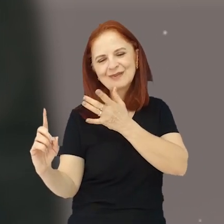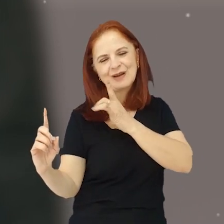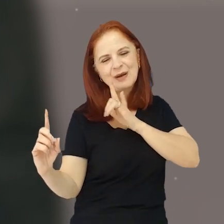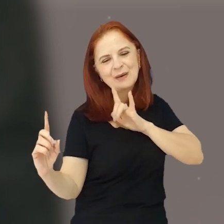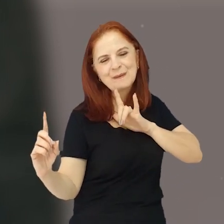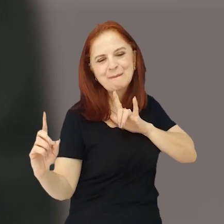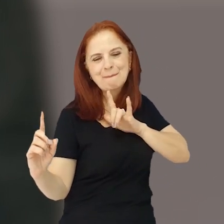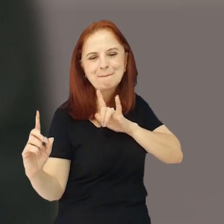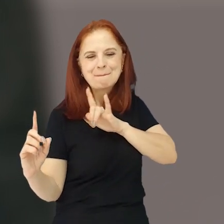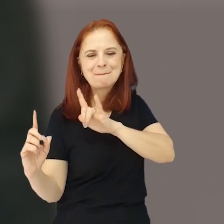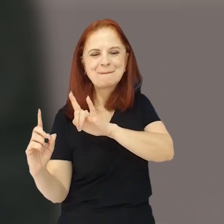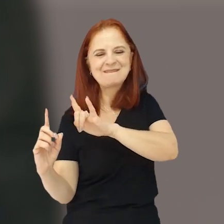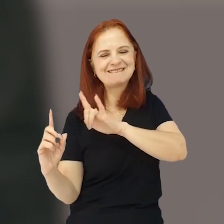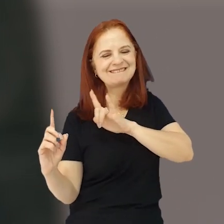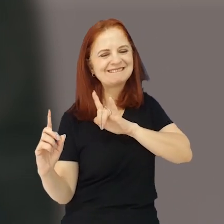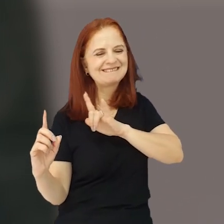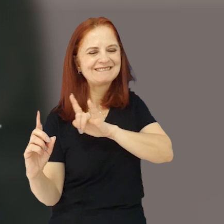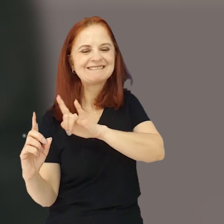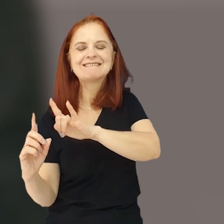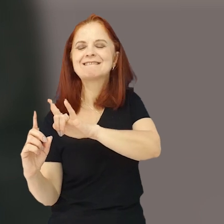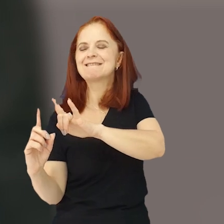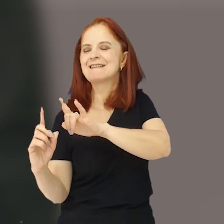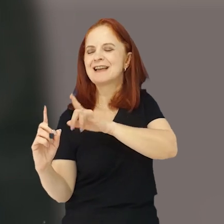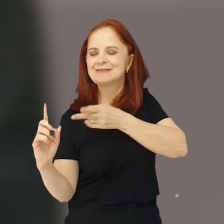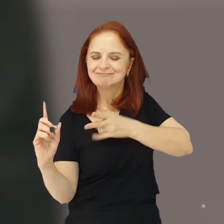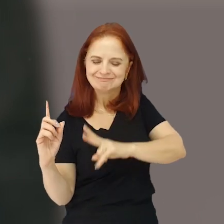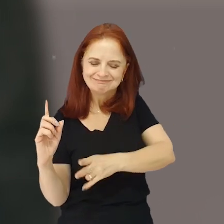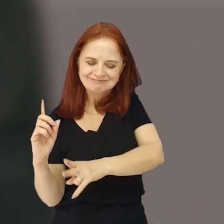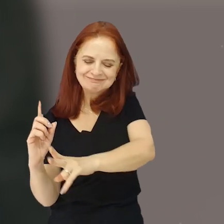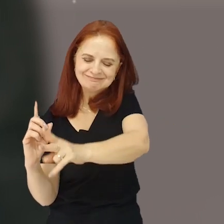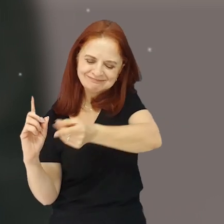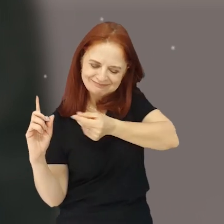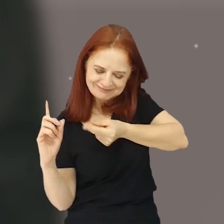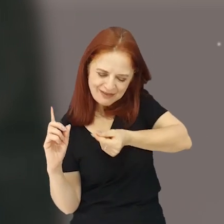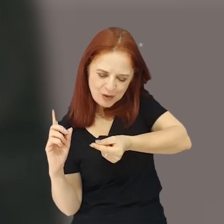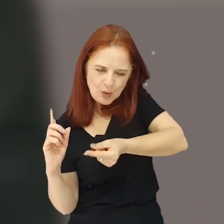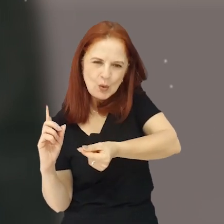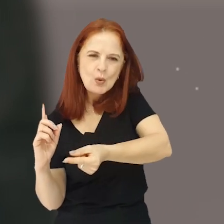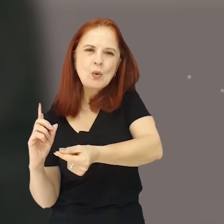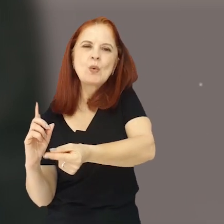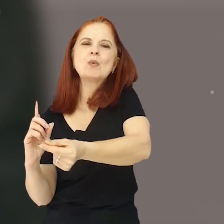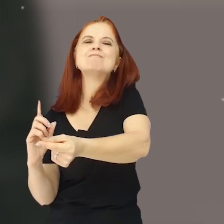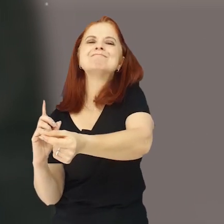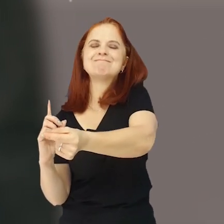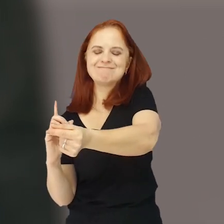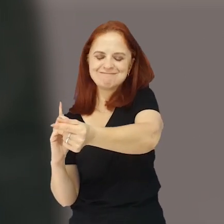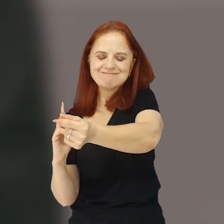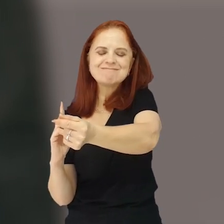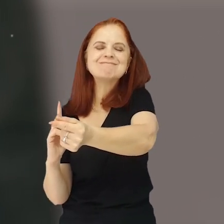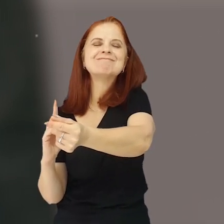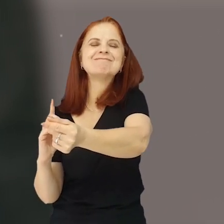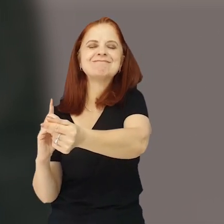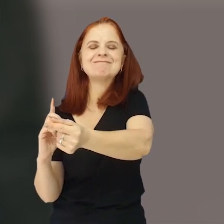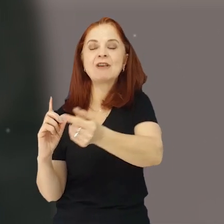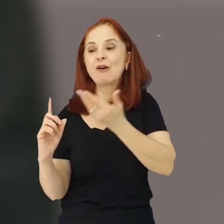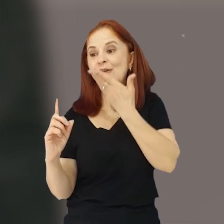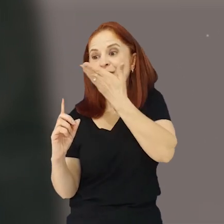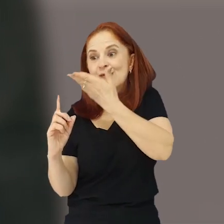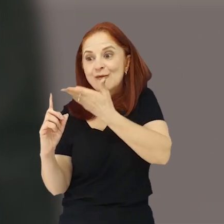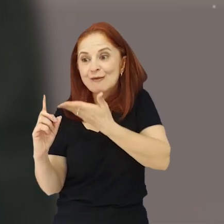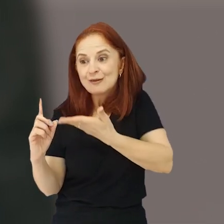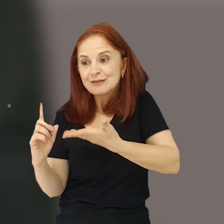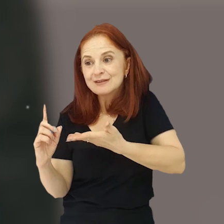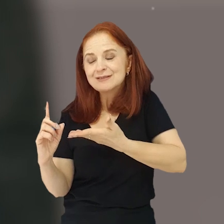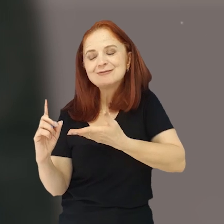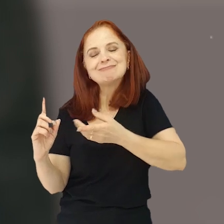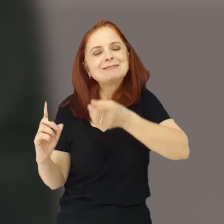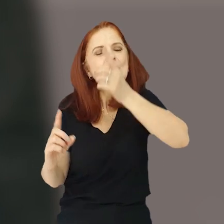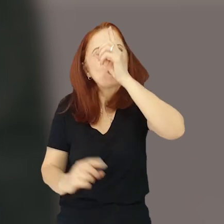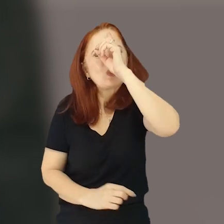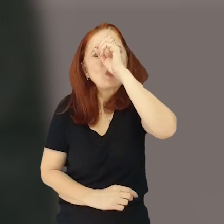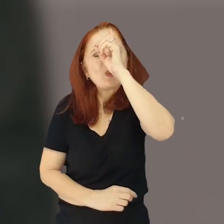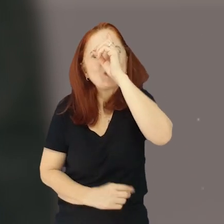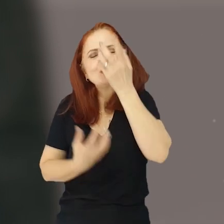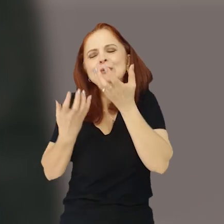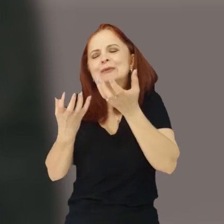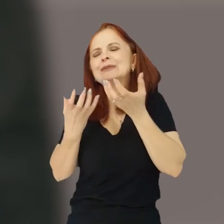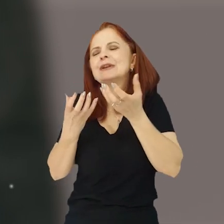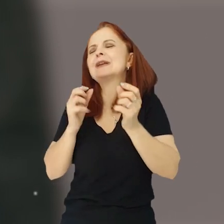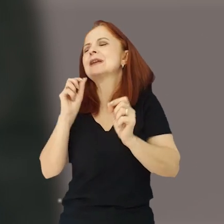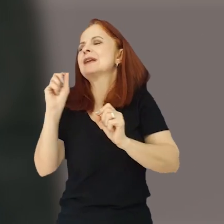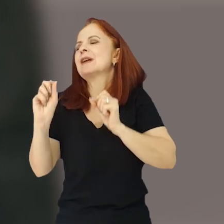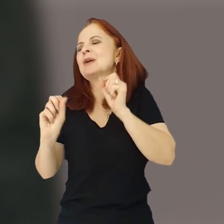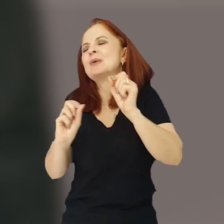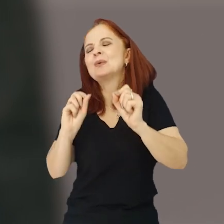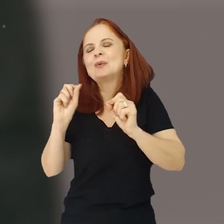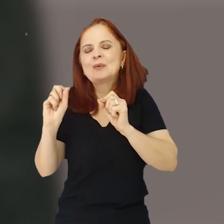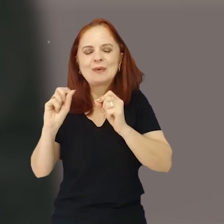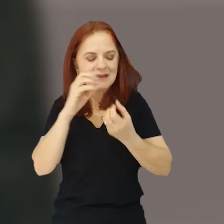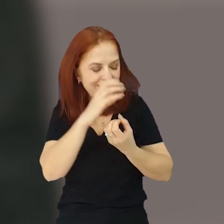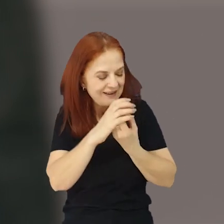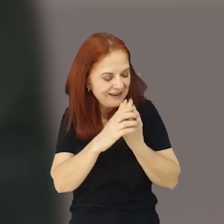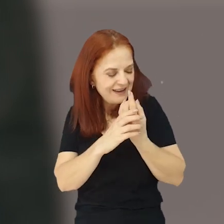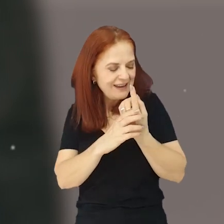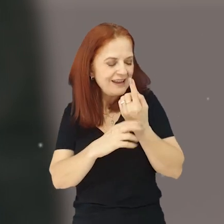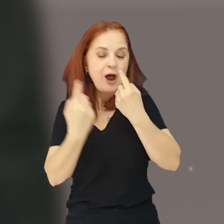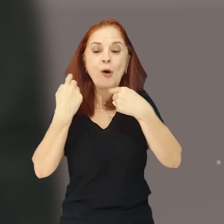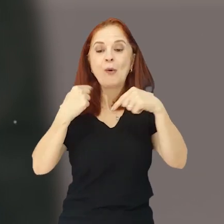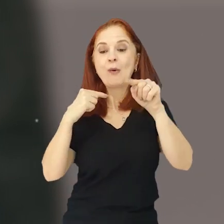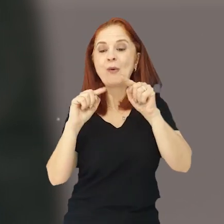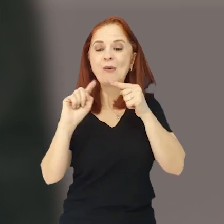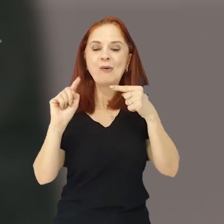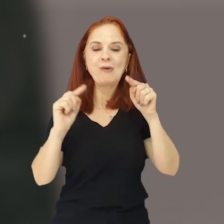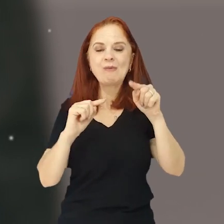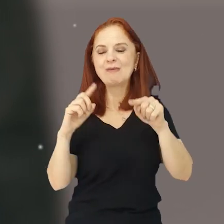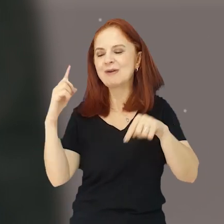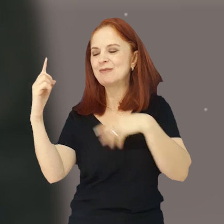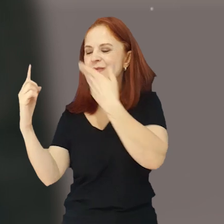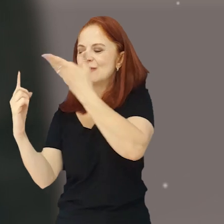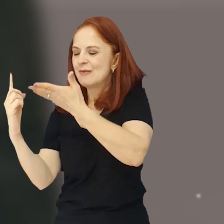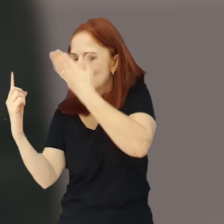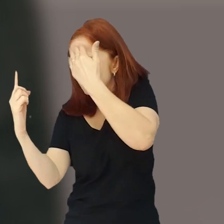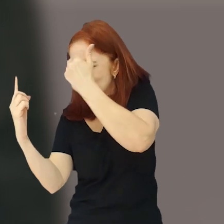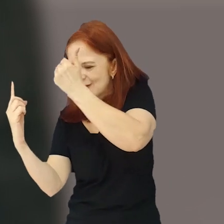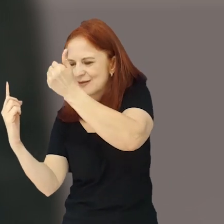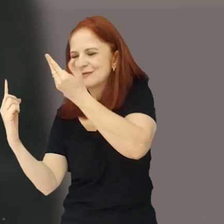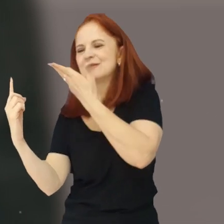amo de vez mil vezes amaria a cada instante todos os dias um verso em teu nome como eu